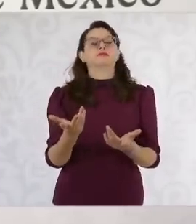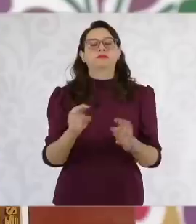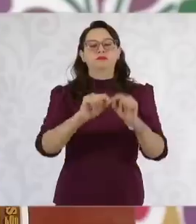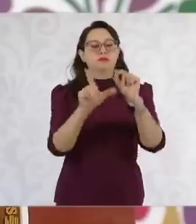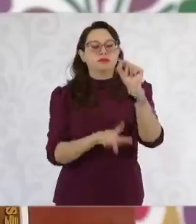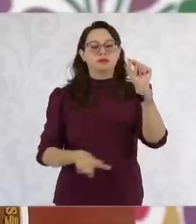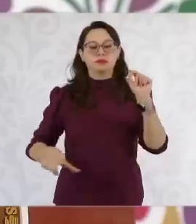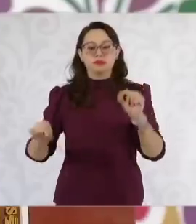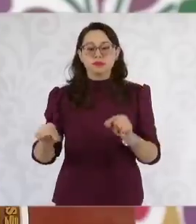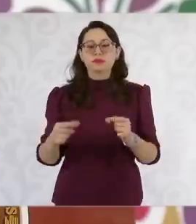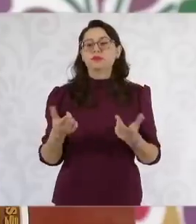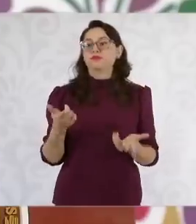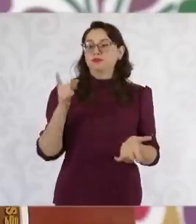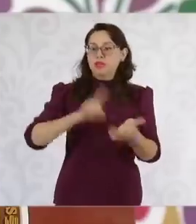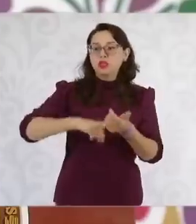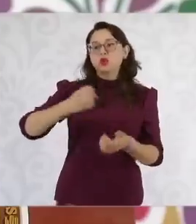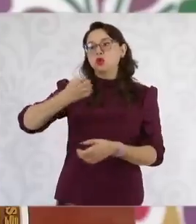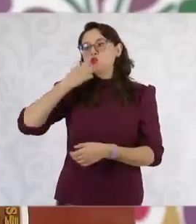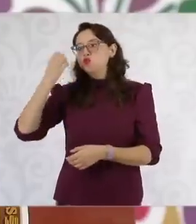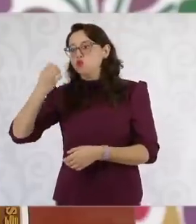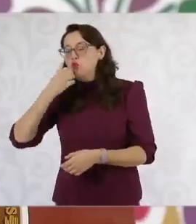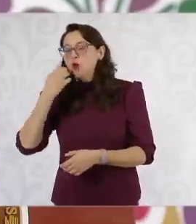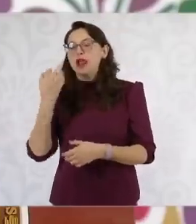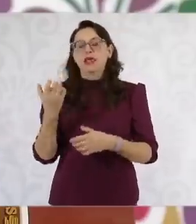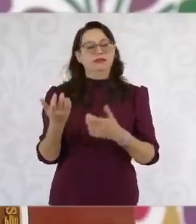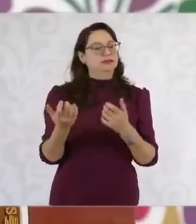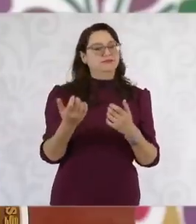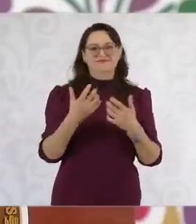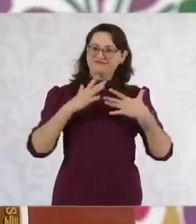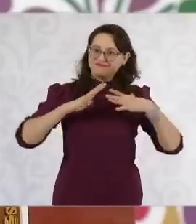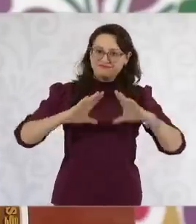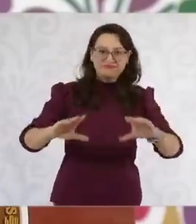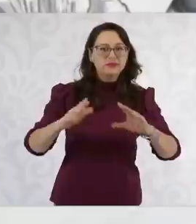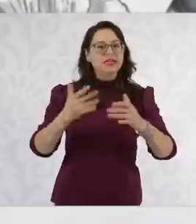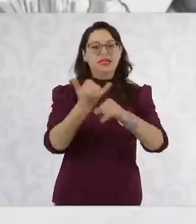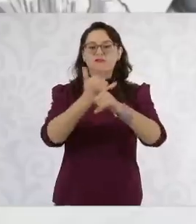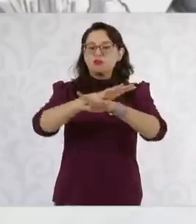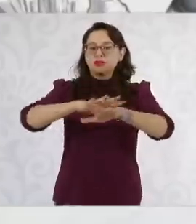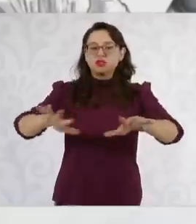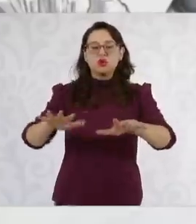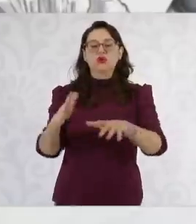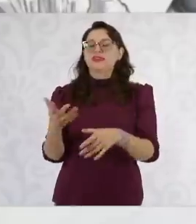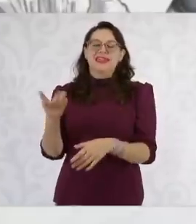haber en escuelas y comunicación general lo que hacemos todos los días también de defensa